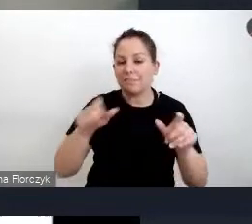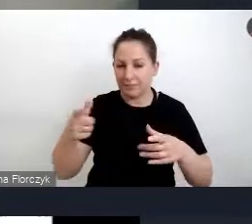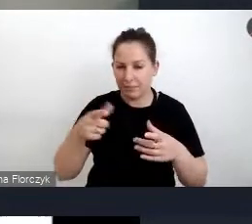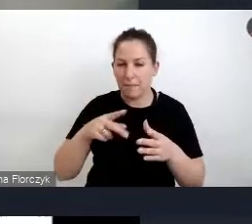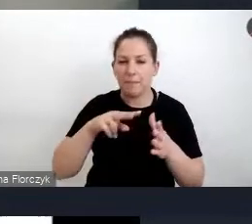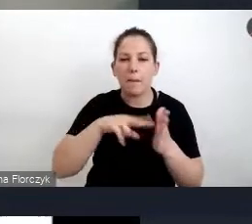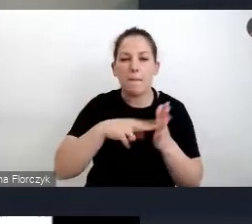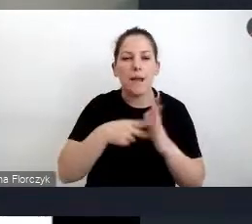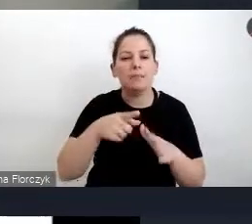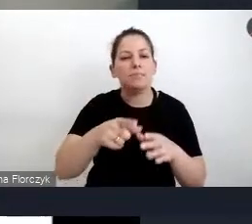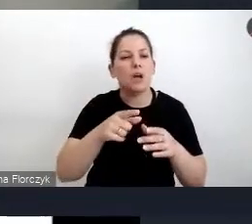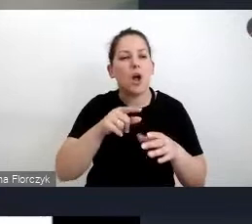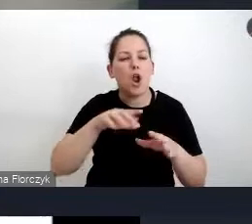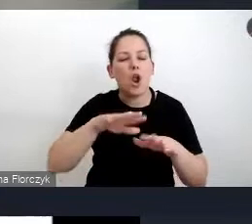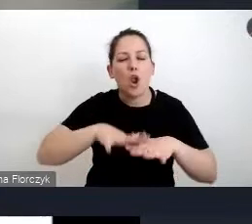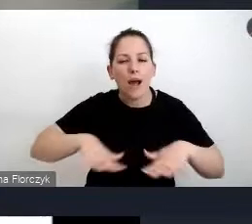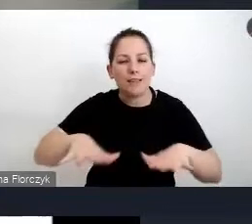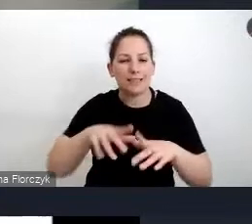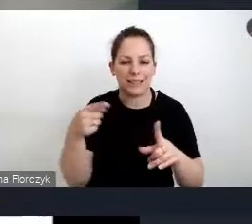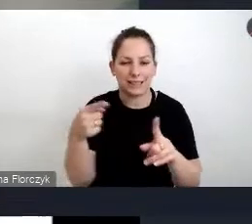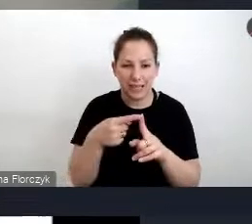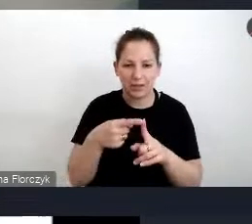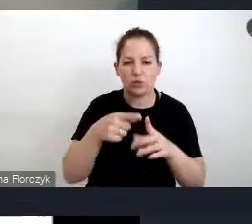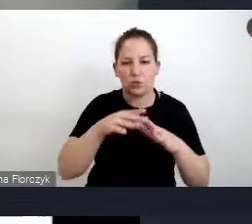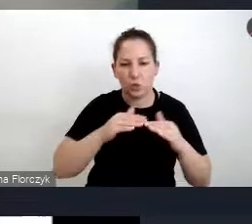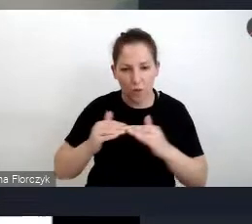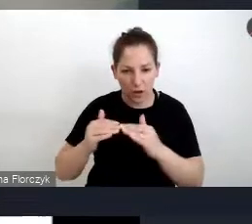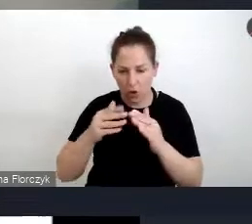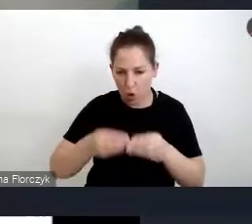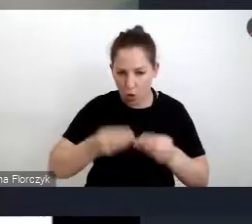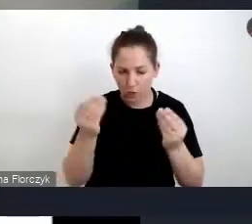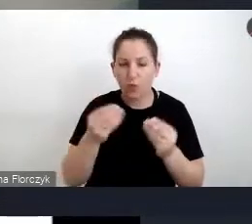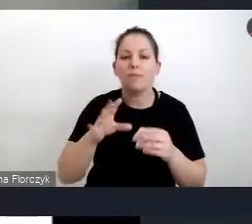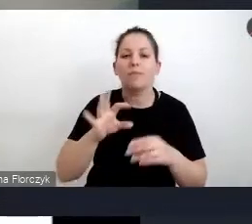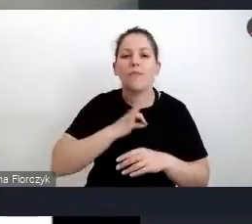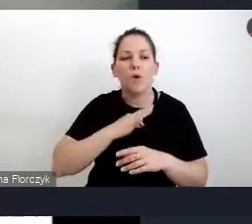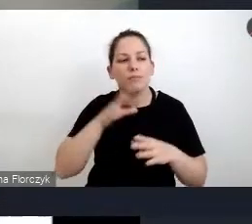na rzecz lokalizacji Celów Zrównoważonego Rozwoju w swoich kontekstach lokalnych.